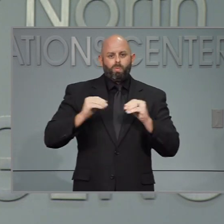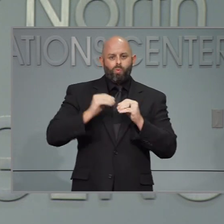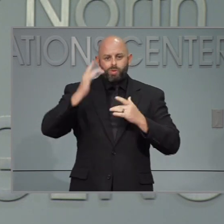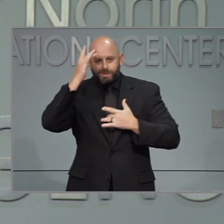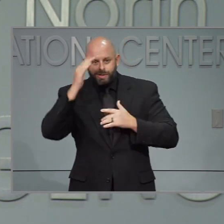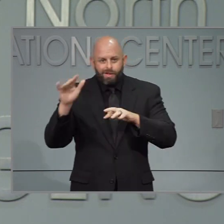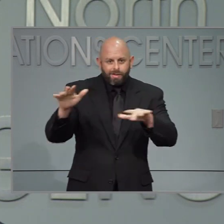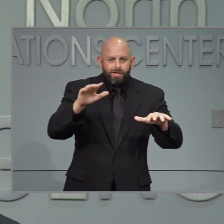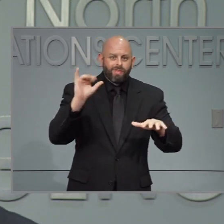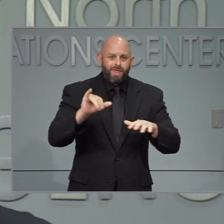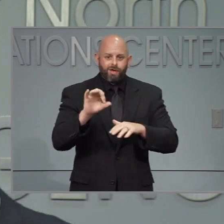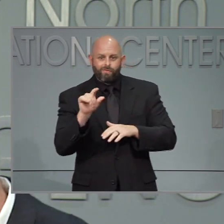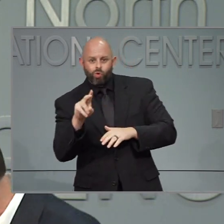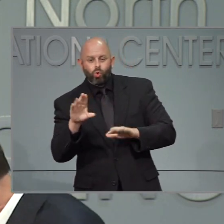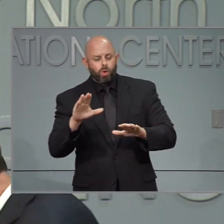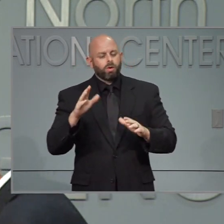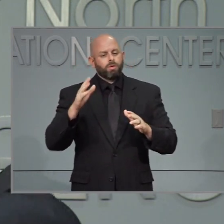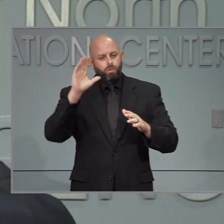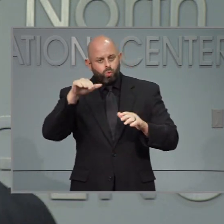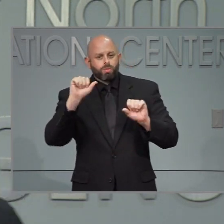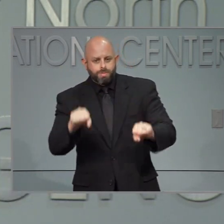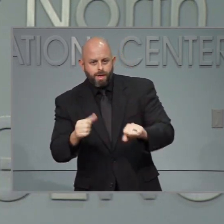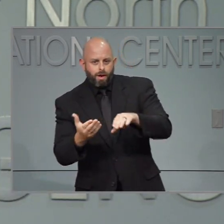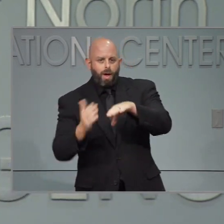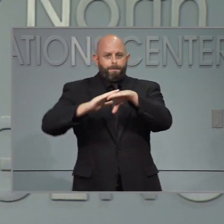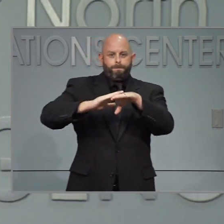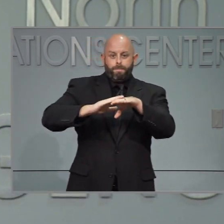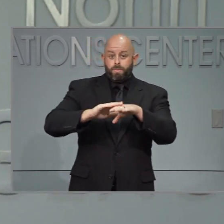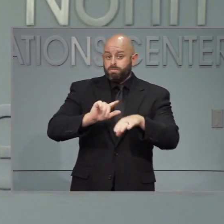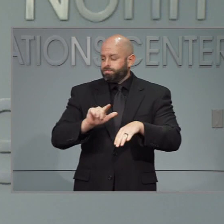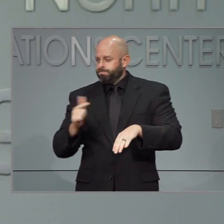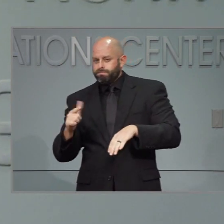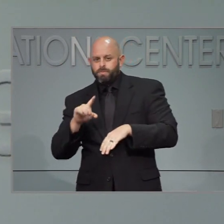ver un alza, doctora coinc comenta.